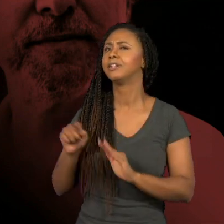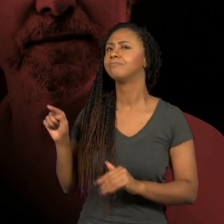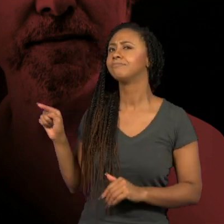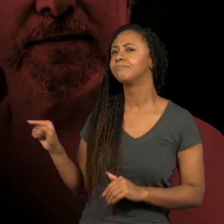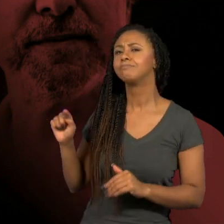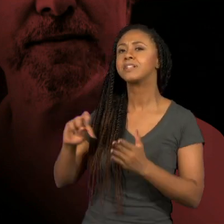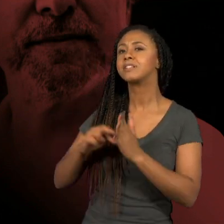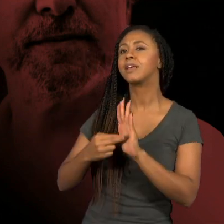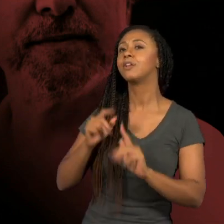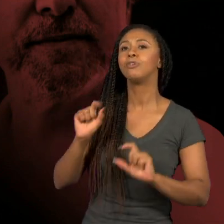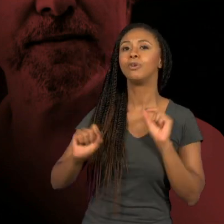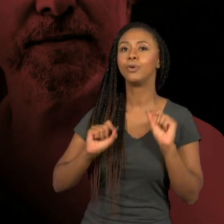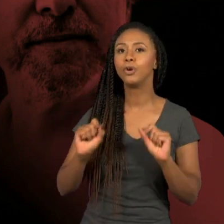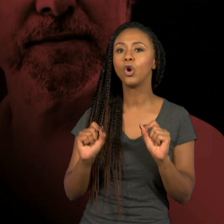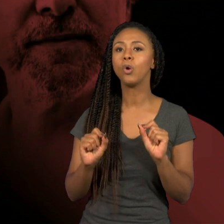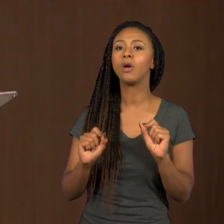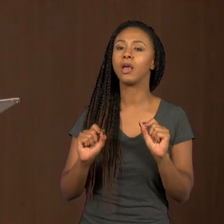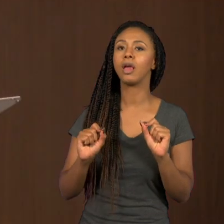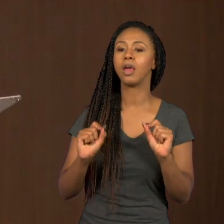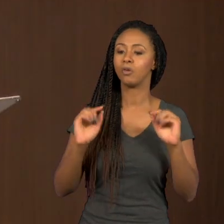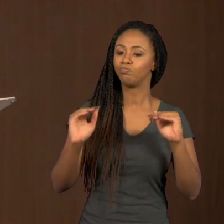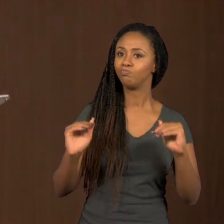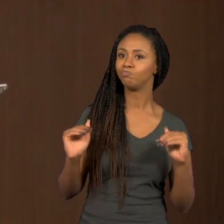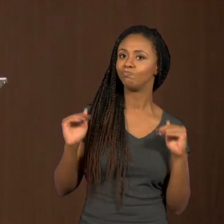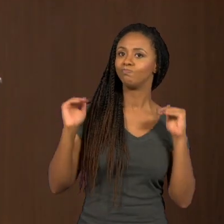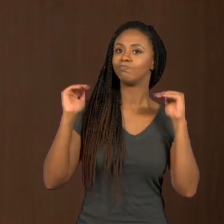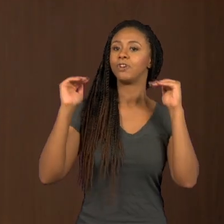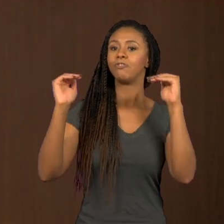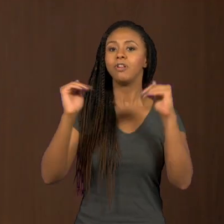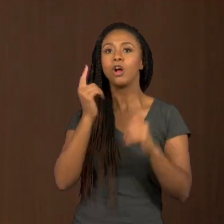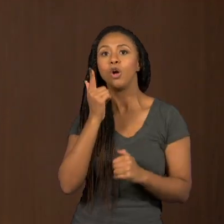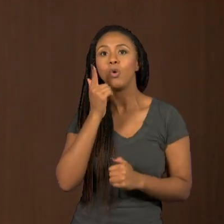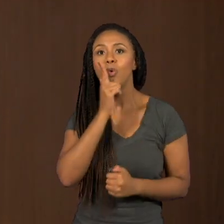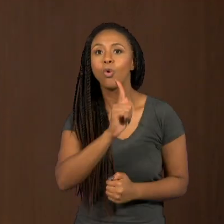E ESSE ACESSO À CULTURA LETRADA E O NOME JOÃO, O